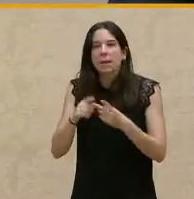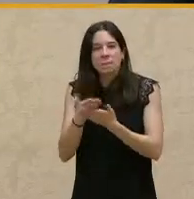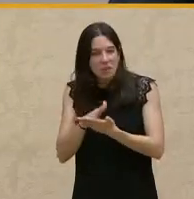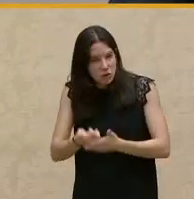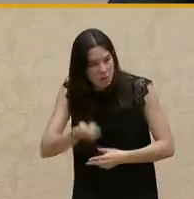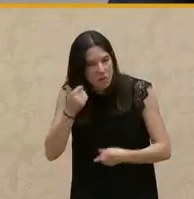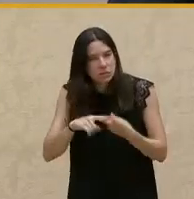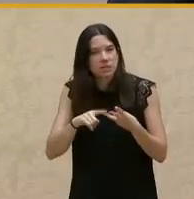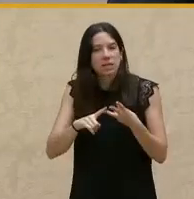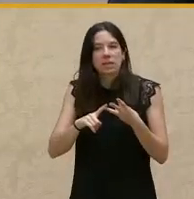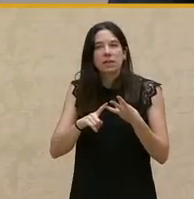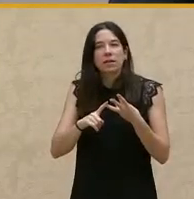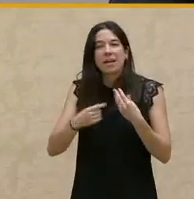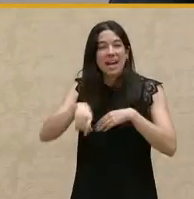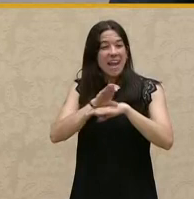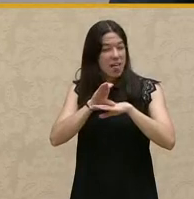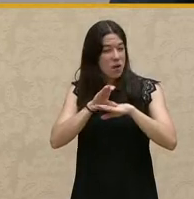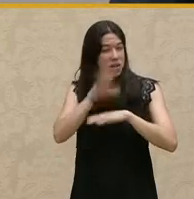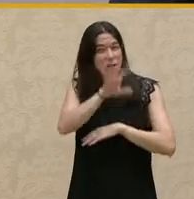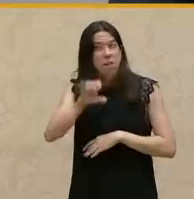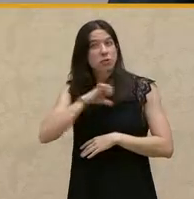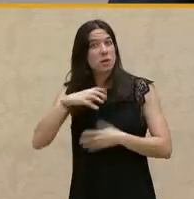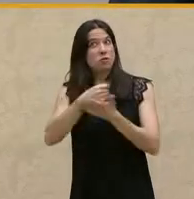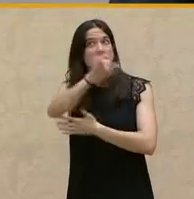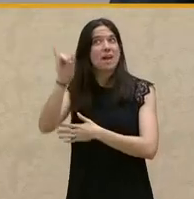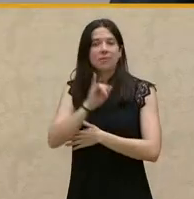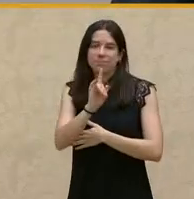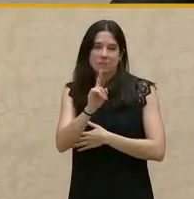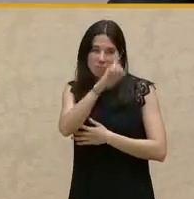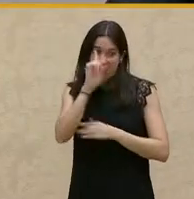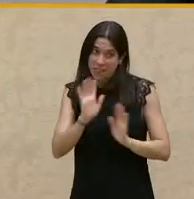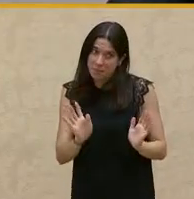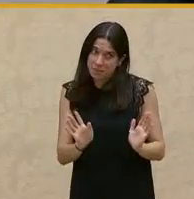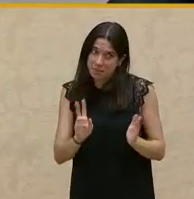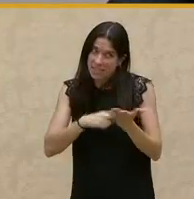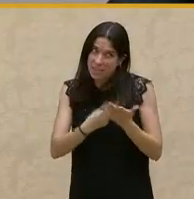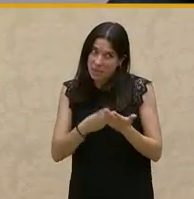grado en todas las autonomías, solo lo hay en Madrid, las de intérpretes y de interpretación